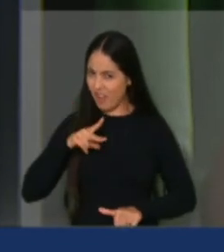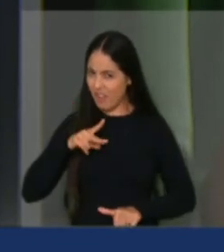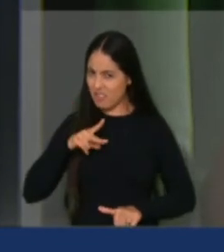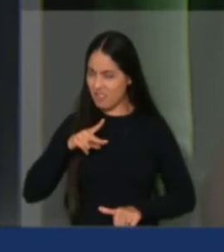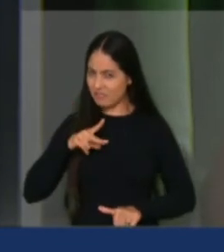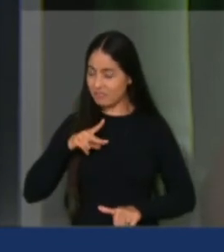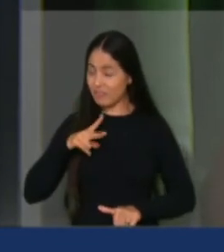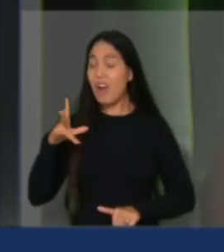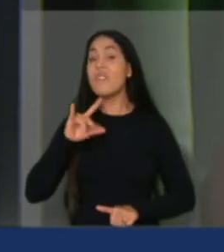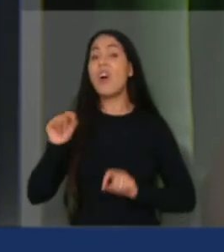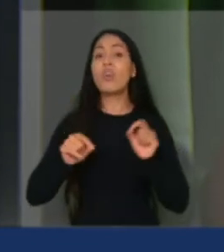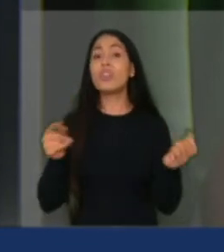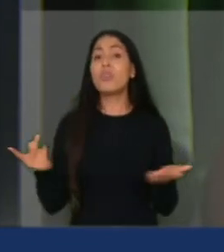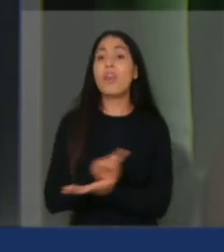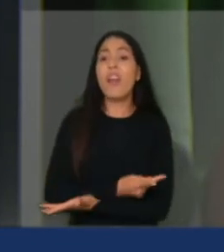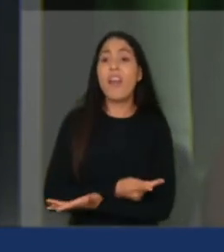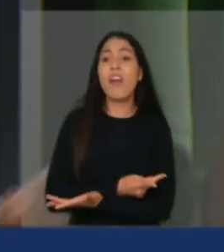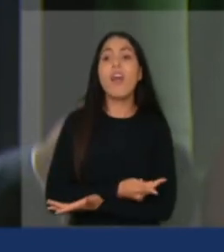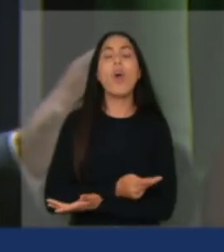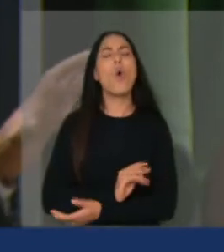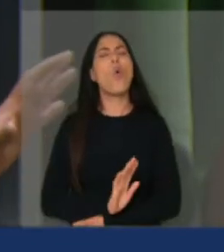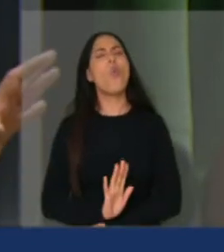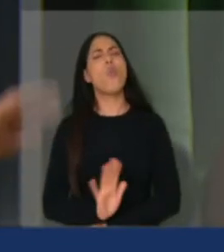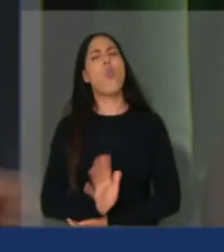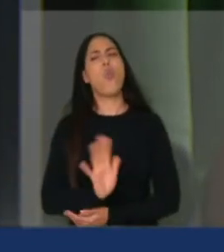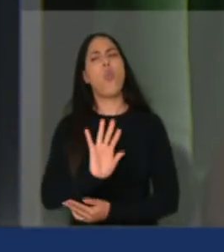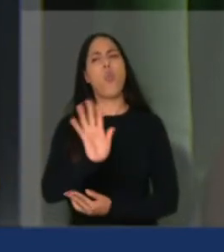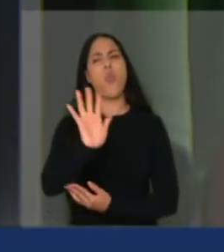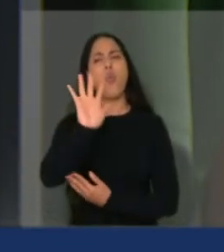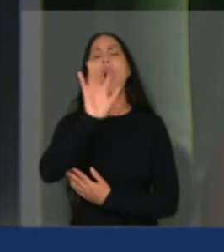AQUELA MERCADORIA. DEPOIS QUE CORREIO FOR PRIVATIZADA, SEM DÚVIDAS ALGUMA, A ENTREGA VAI